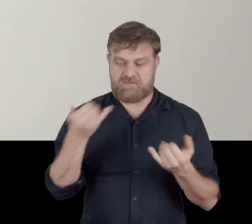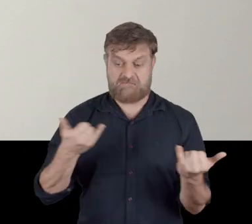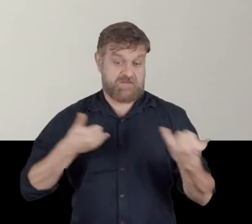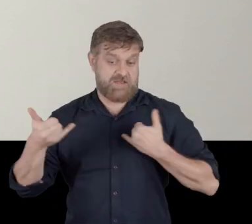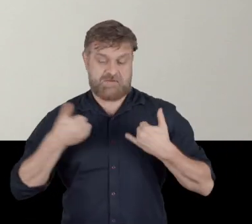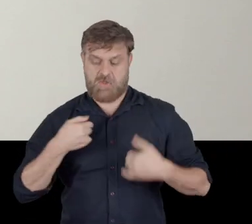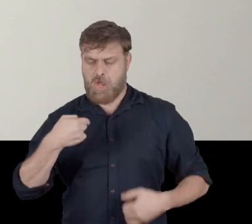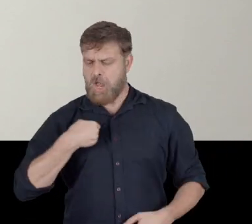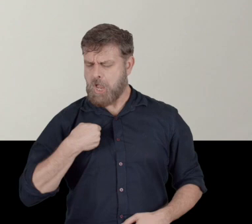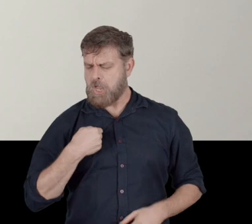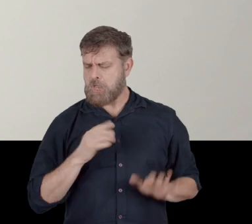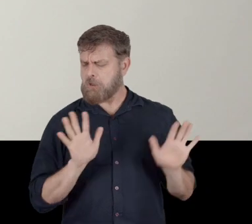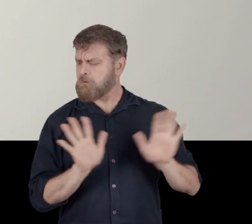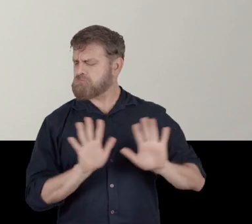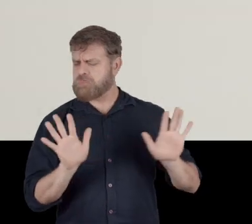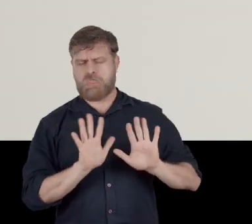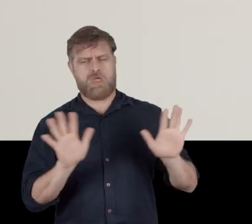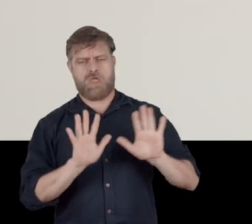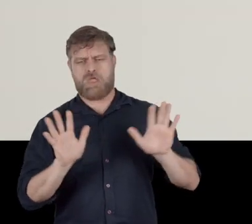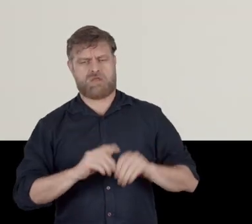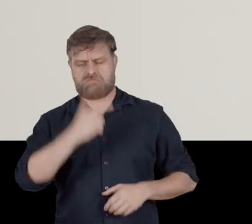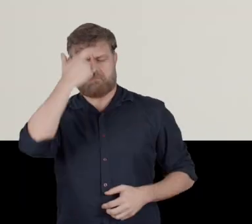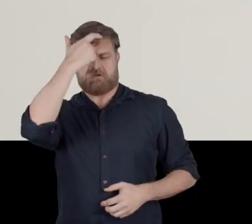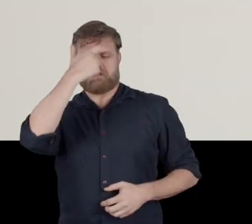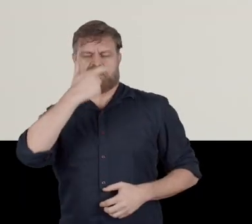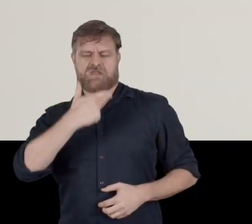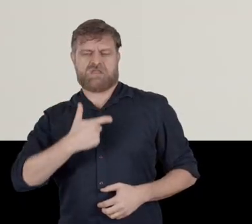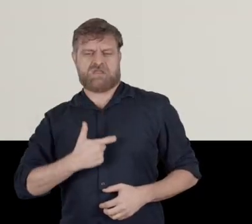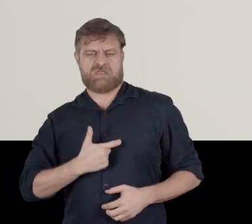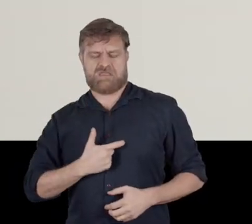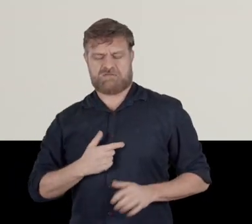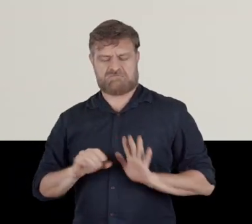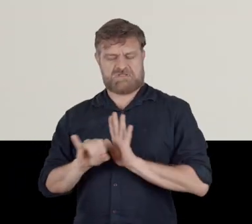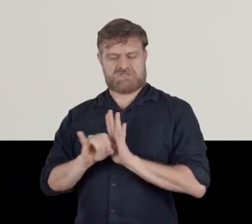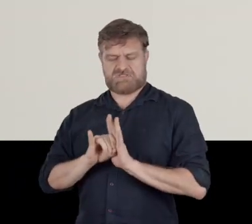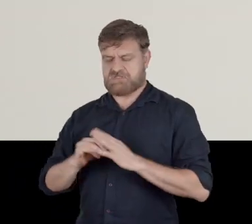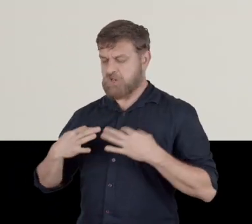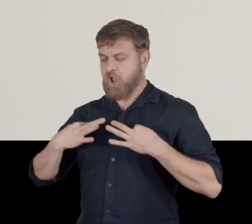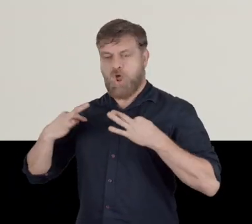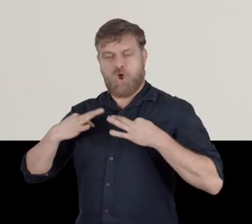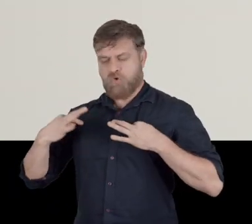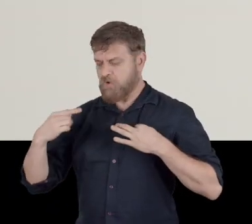Elas adoram falar que não, "que não, eu sou uma pessoa que me visto assim,